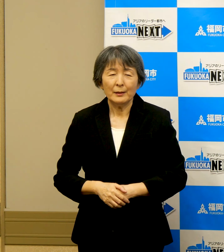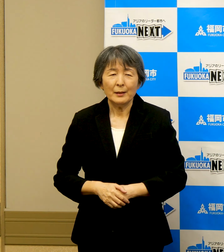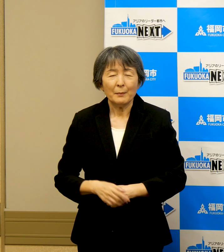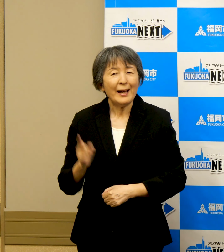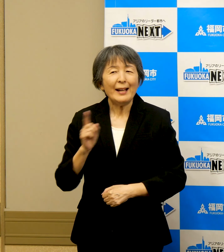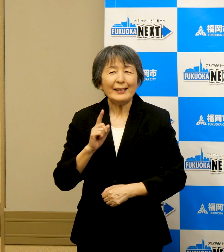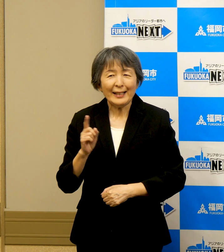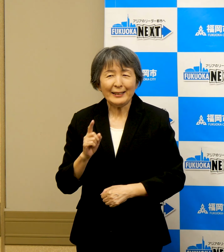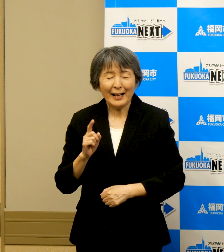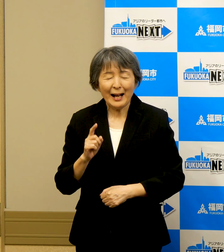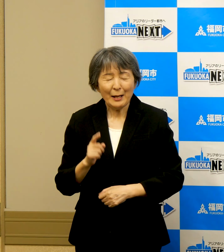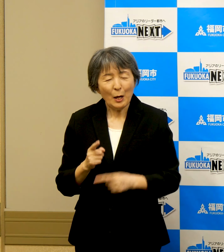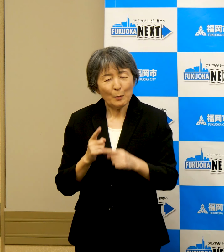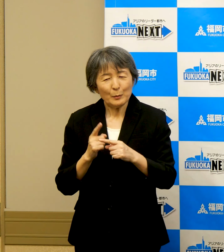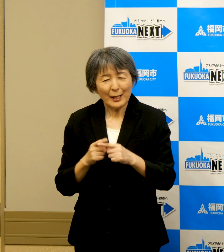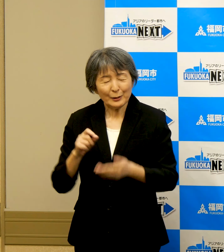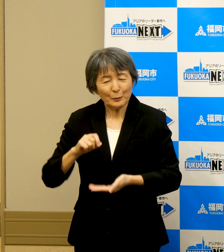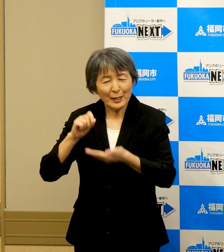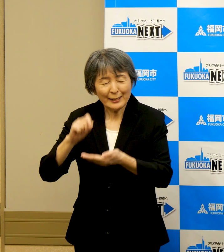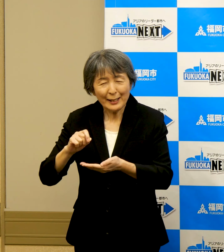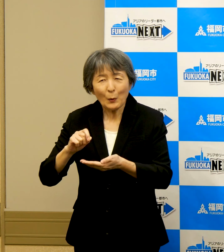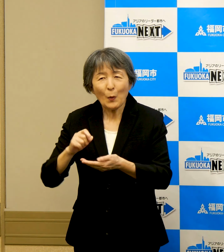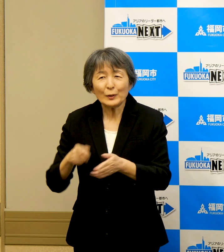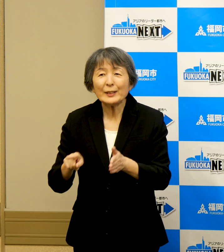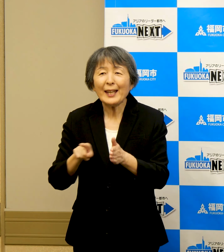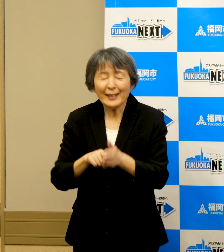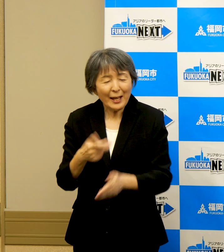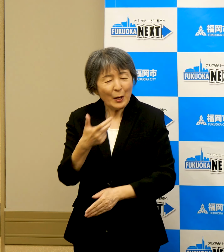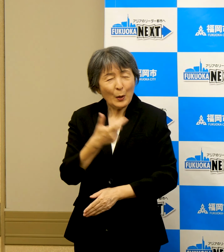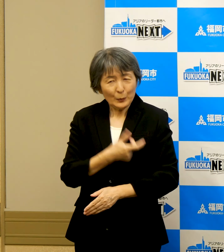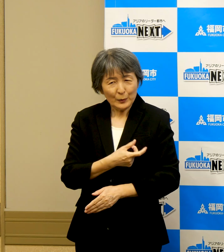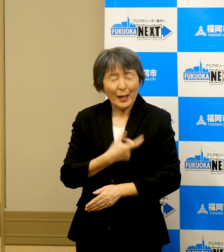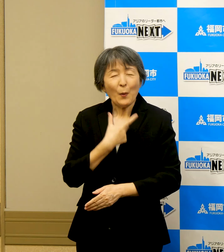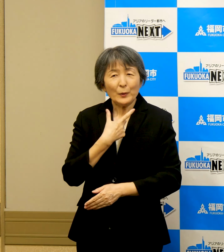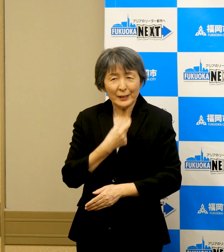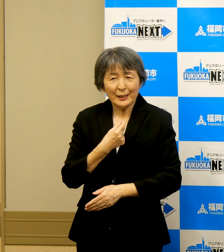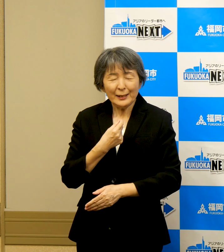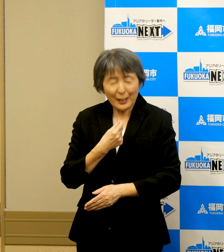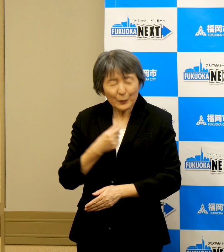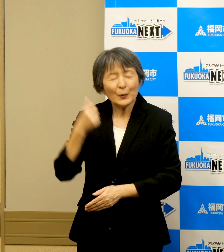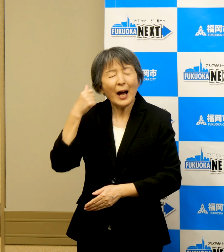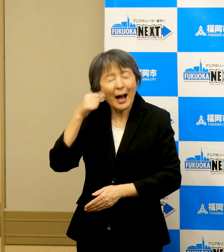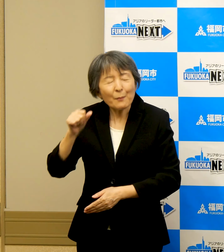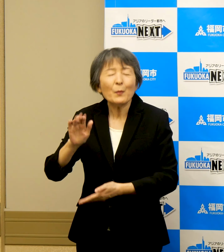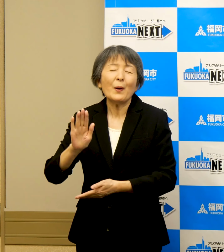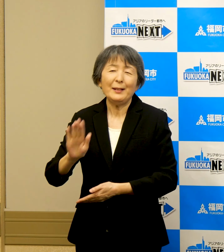若い世代の人に打っていただこうというご議論 もちろん中では出たんですけども フェーズとしてはですね